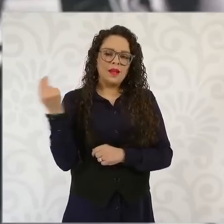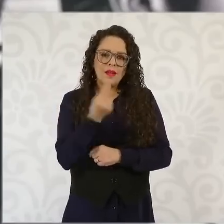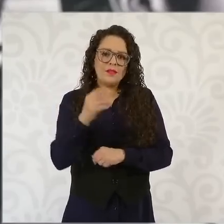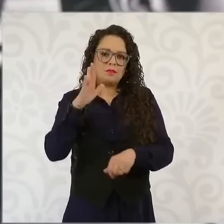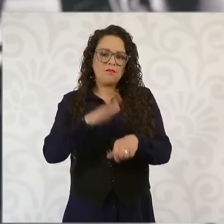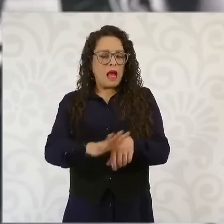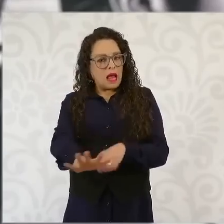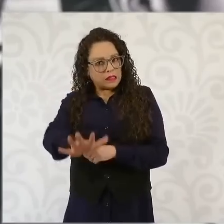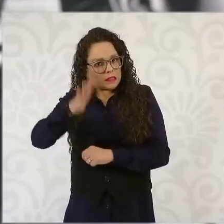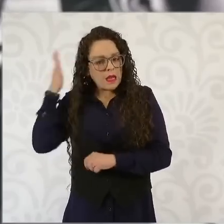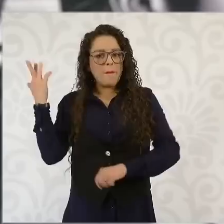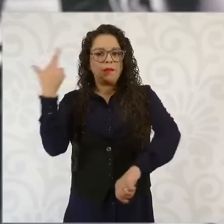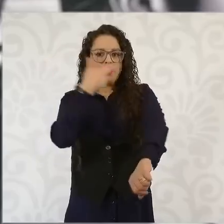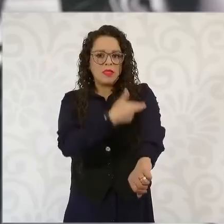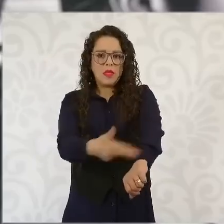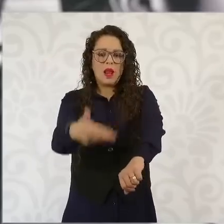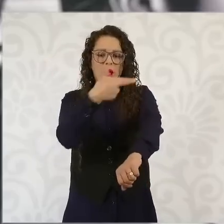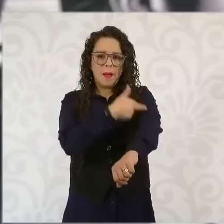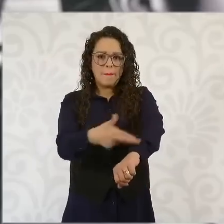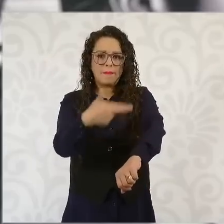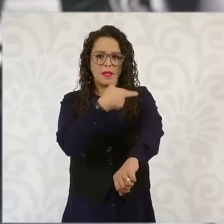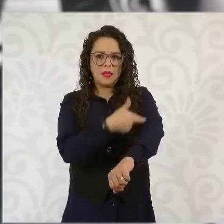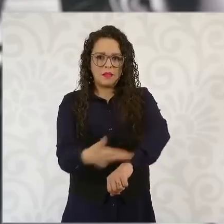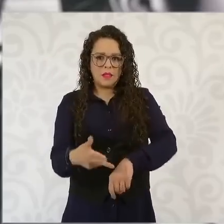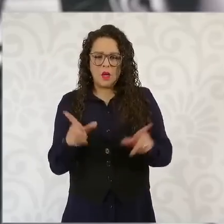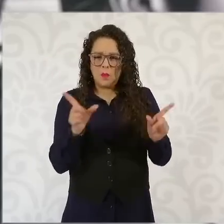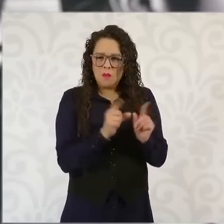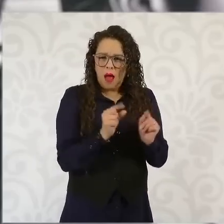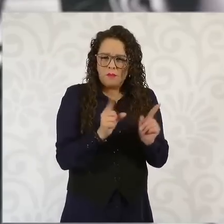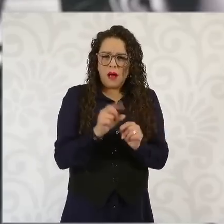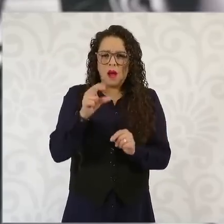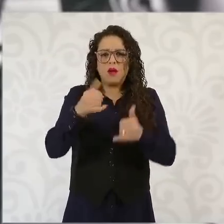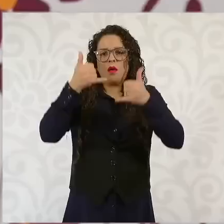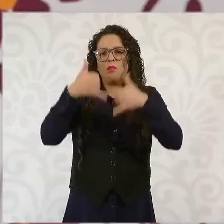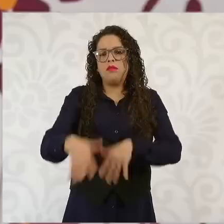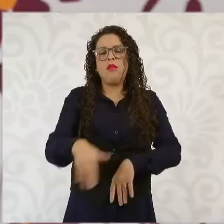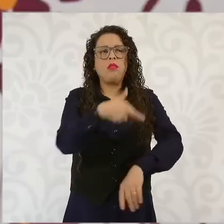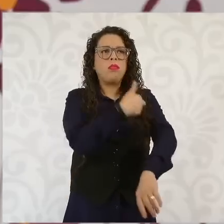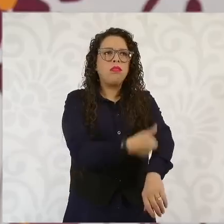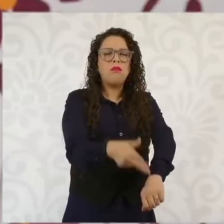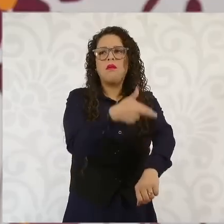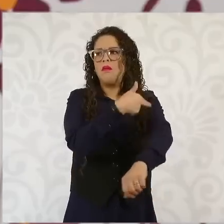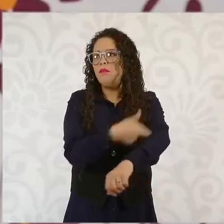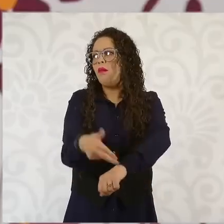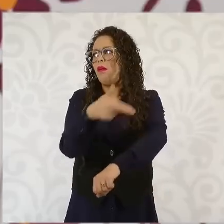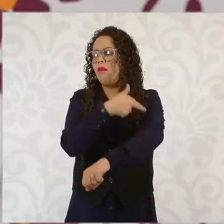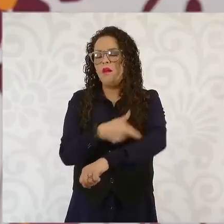la inversión lo más que podamos máxime con las circunstancias económicas globales que estamos